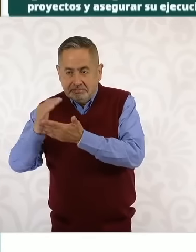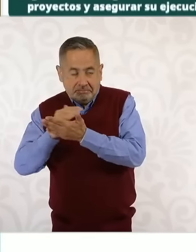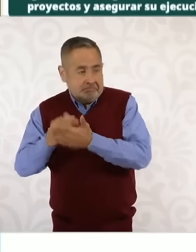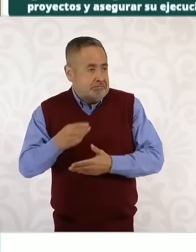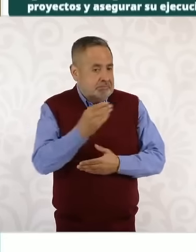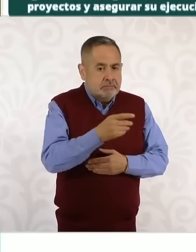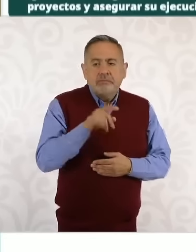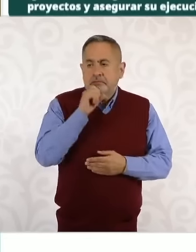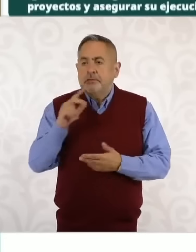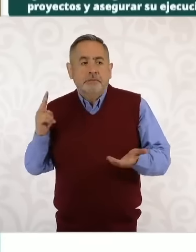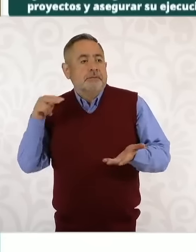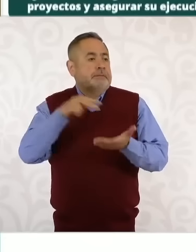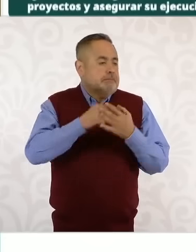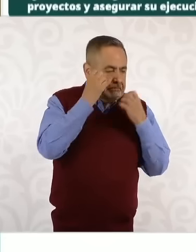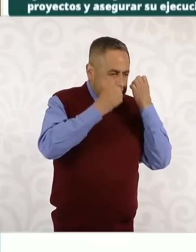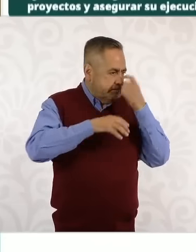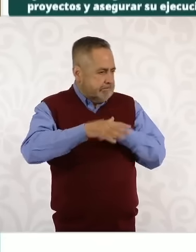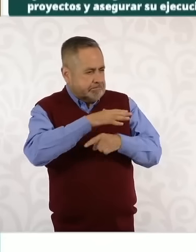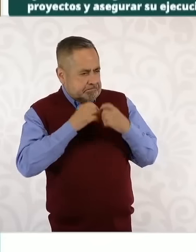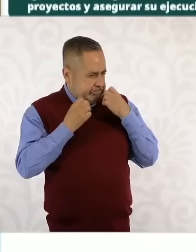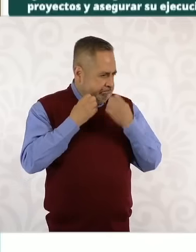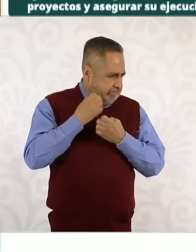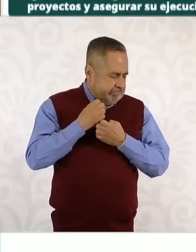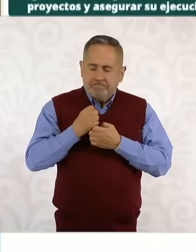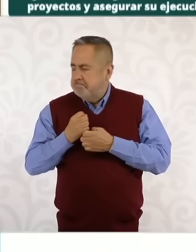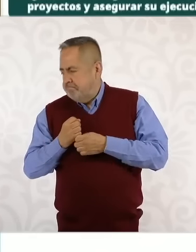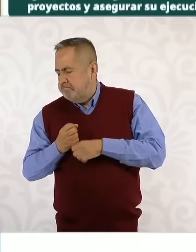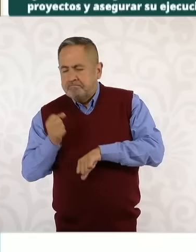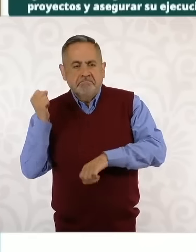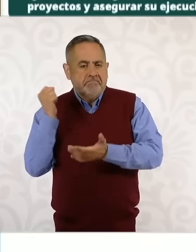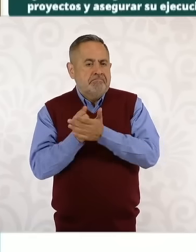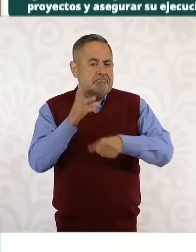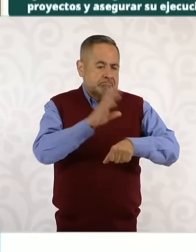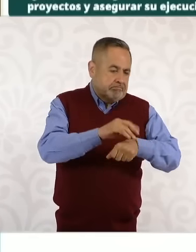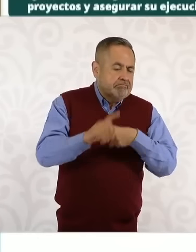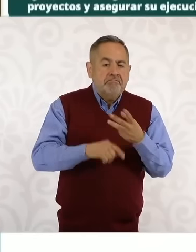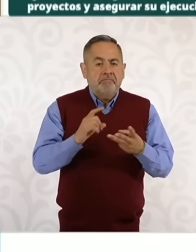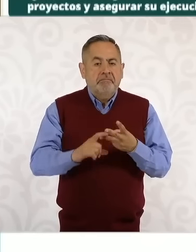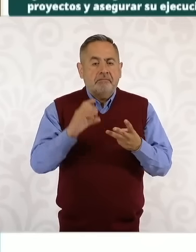una valoración de impacto social y por supuesto la Comisión Federal de Electricidad, bueno, el SENCE